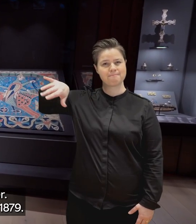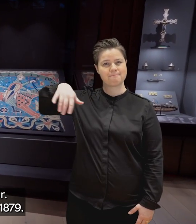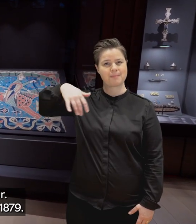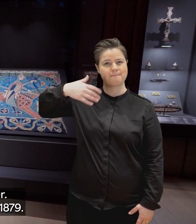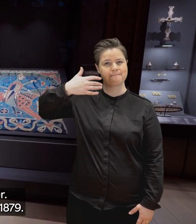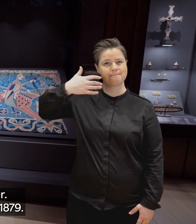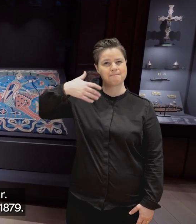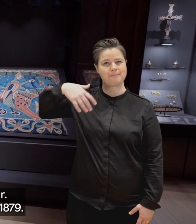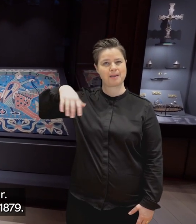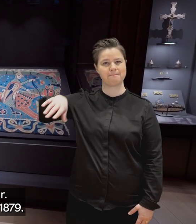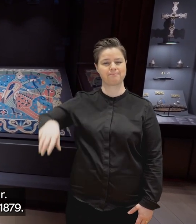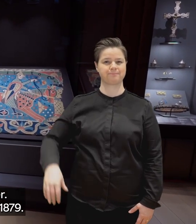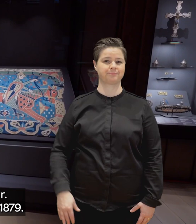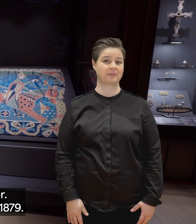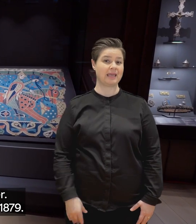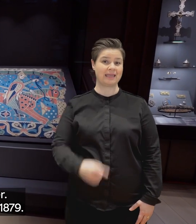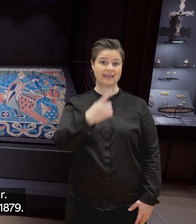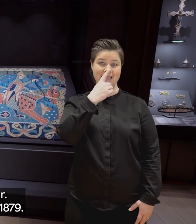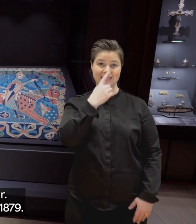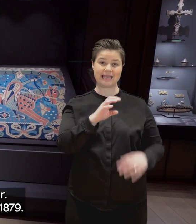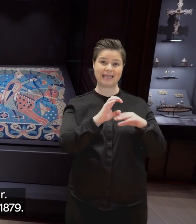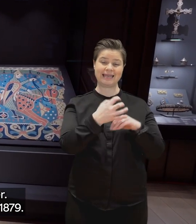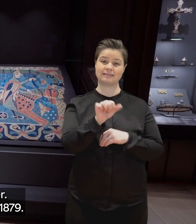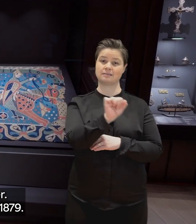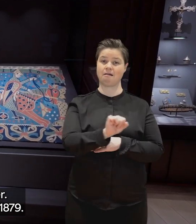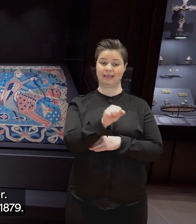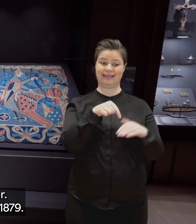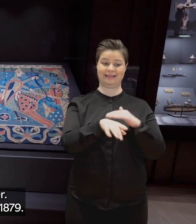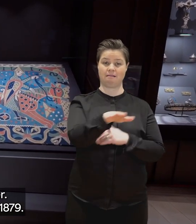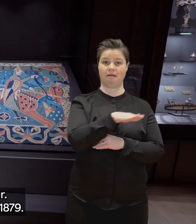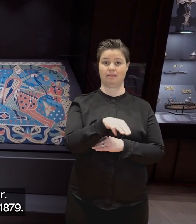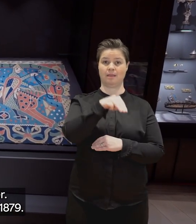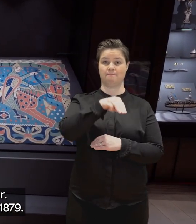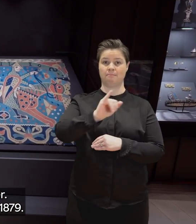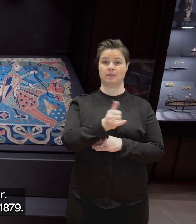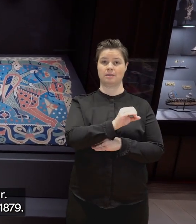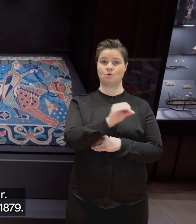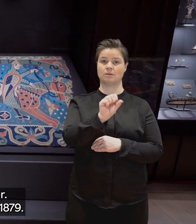Nes i Ringsaker. Innlandet, Mjøsa, 1879.